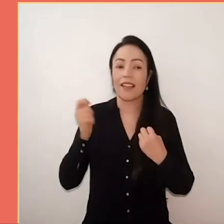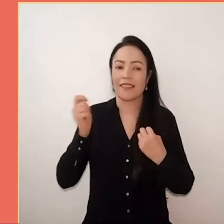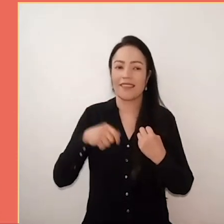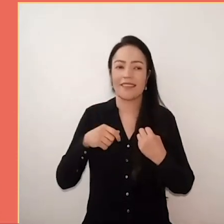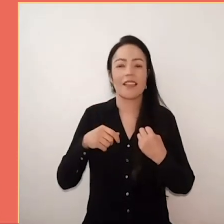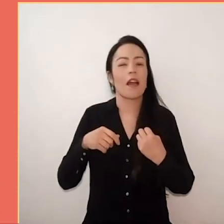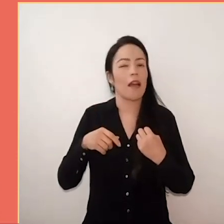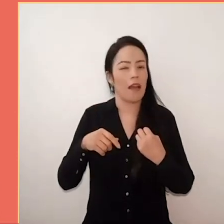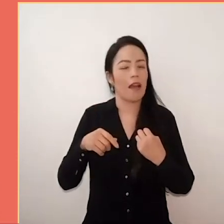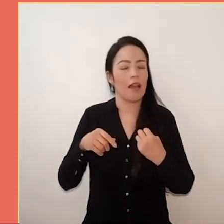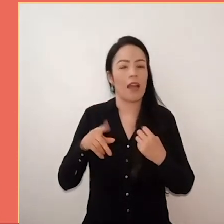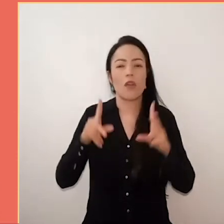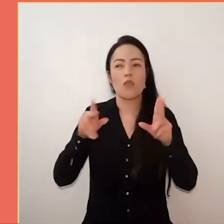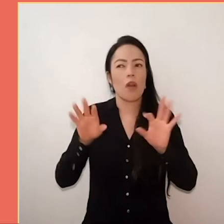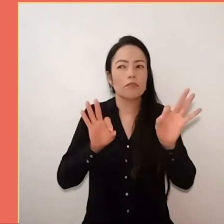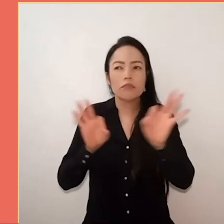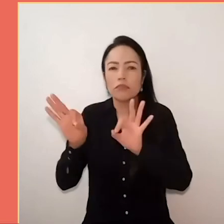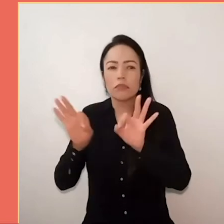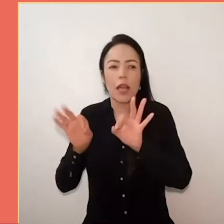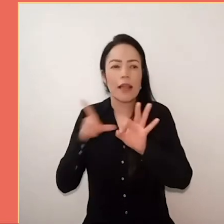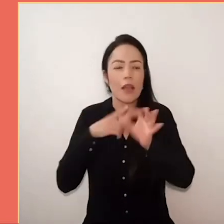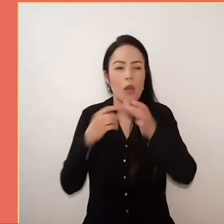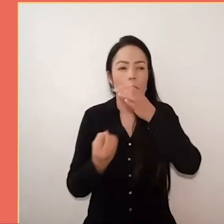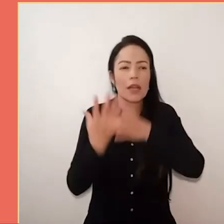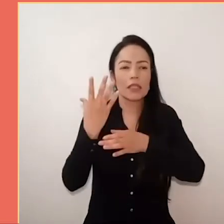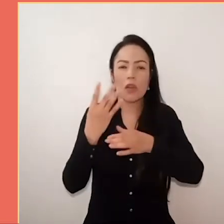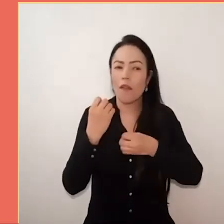ou seja, existe uma concepção fortíssima…